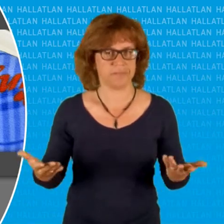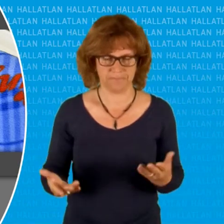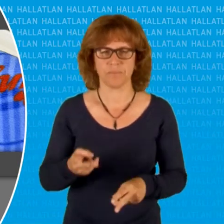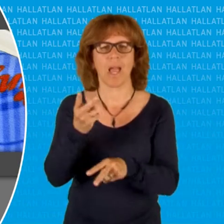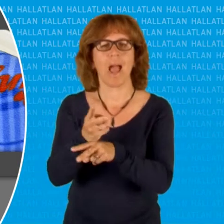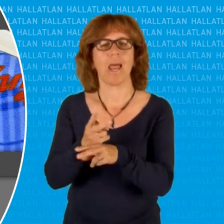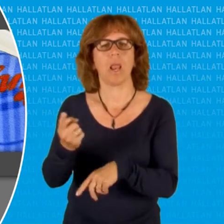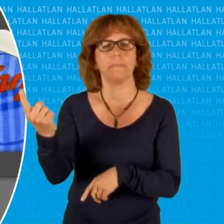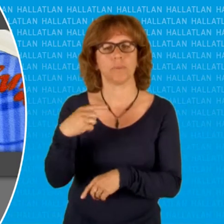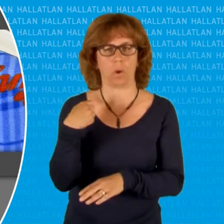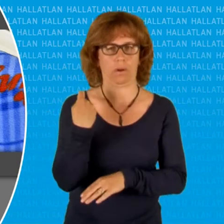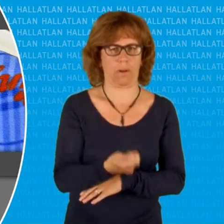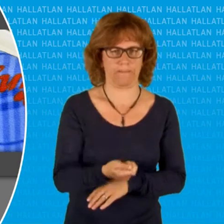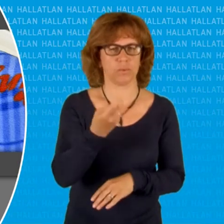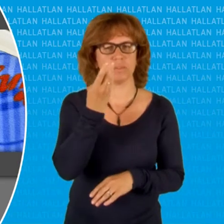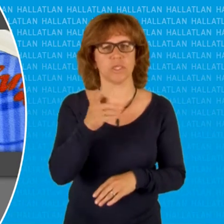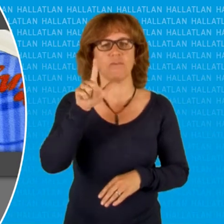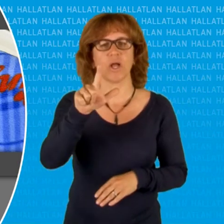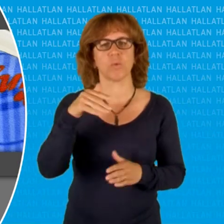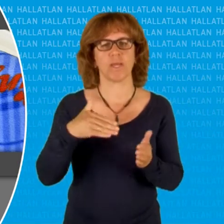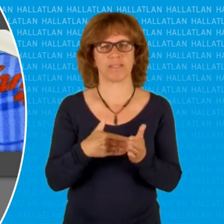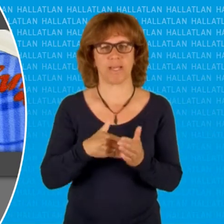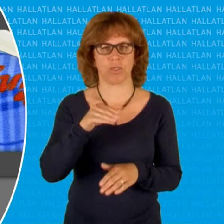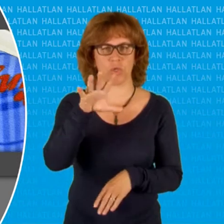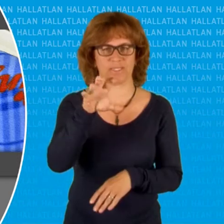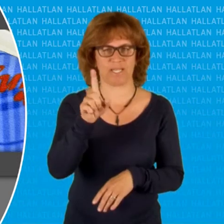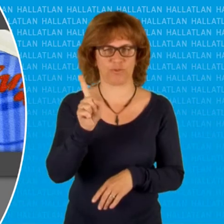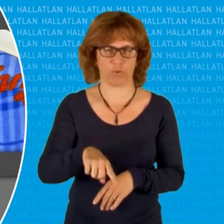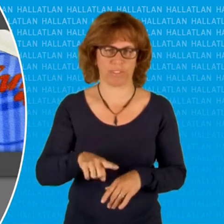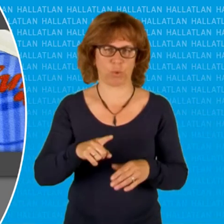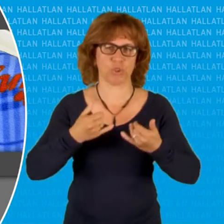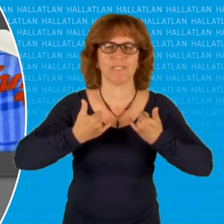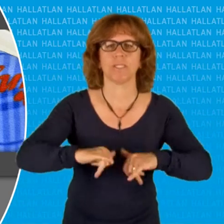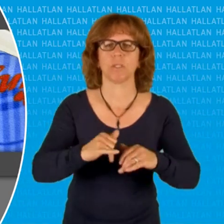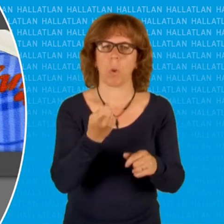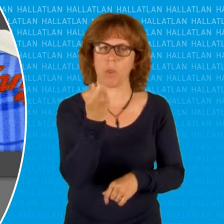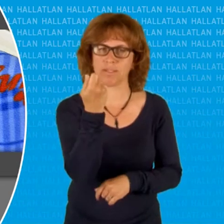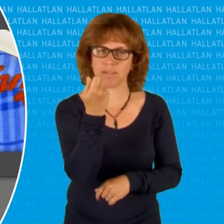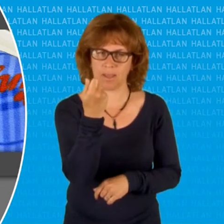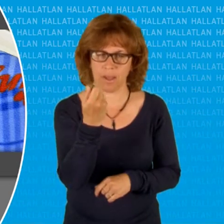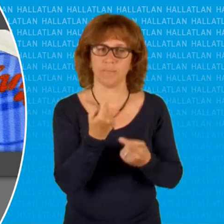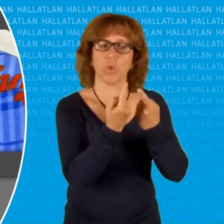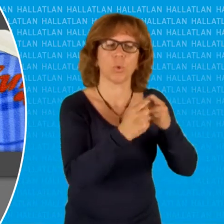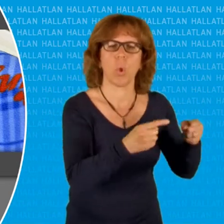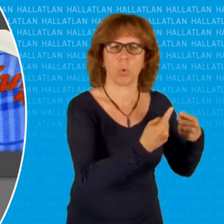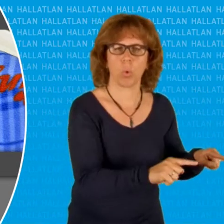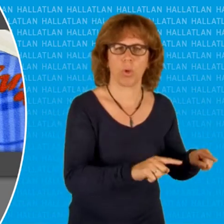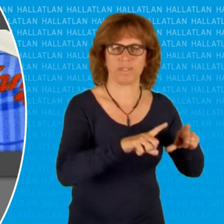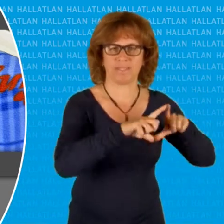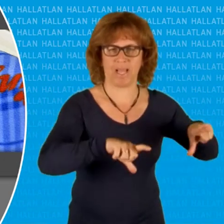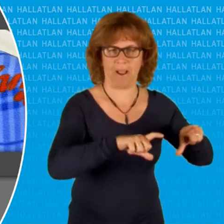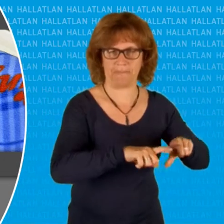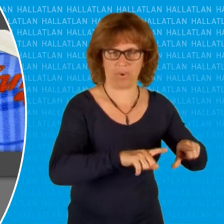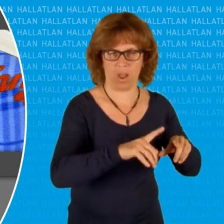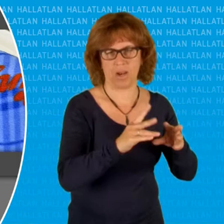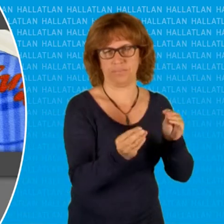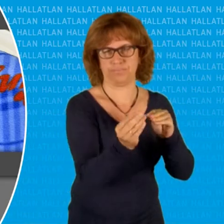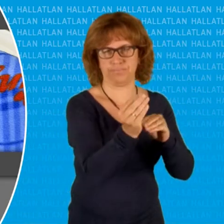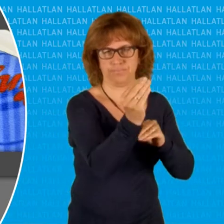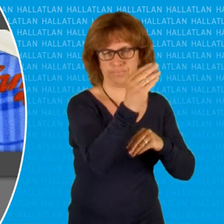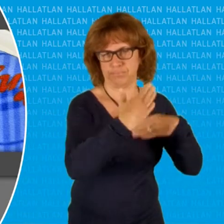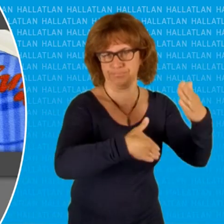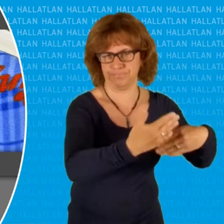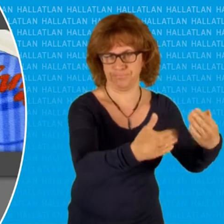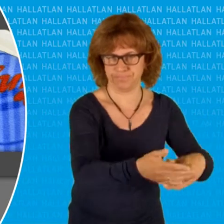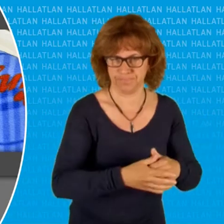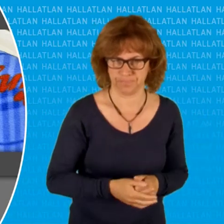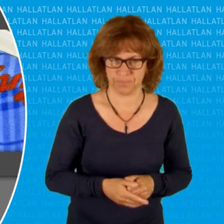hogy az államtól kapott 42 500 forintos induló összeget egy külön számlán gyarapítsák tovább.